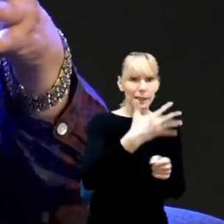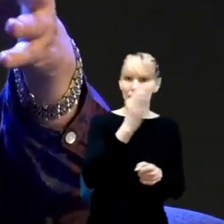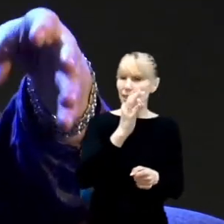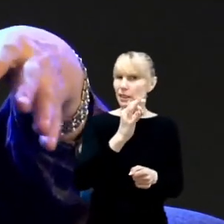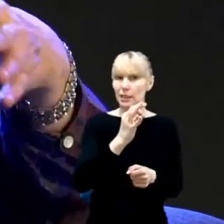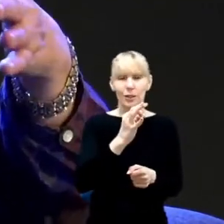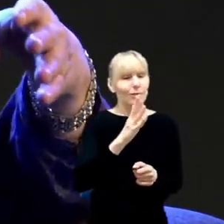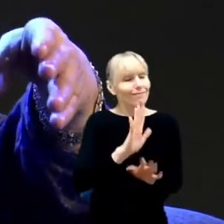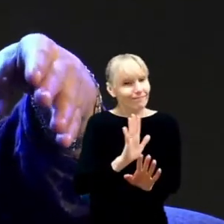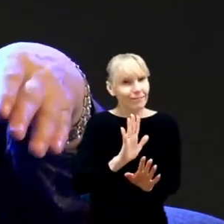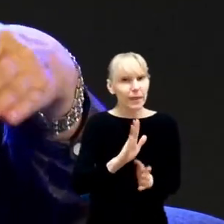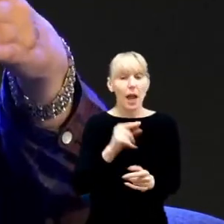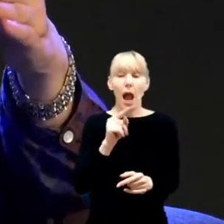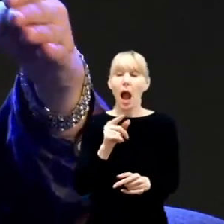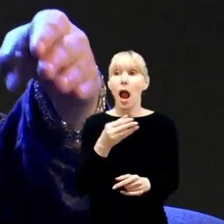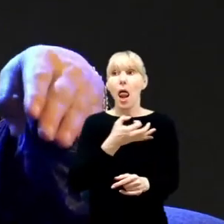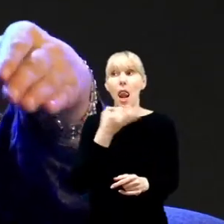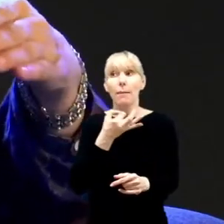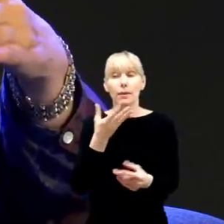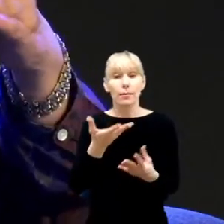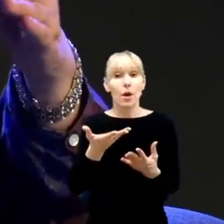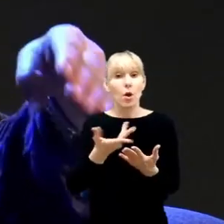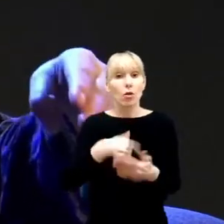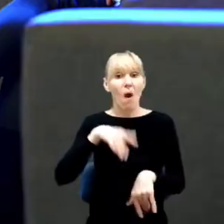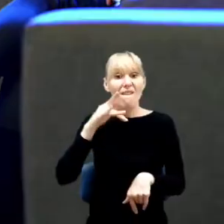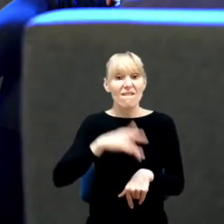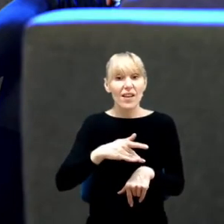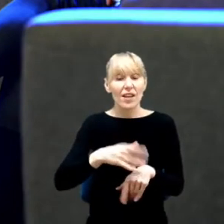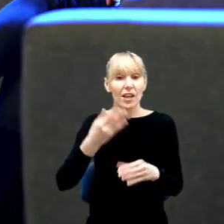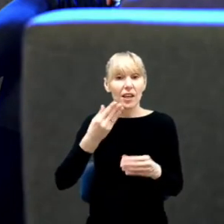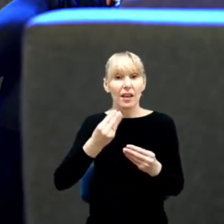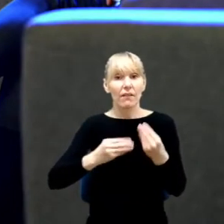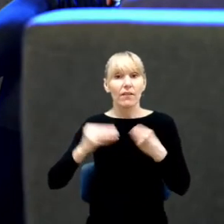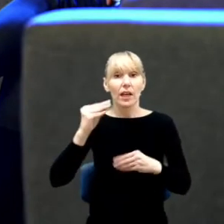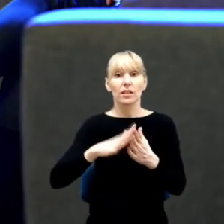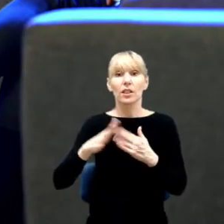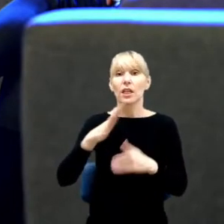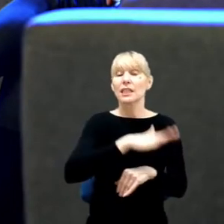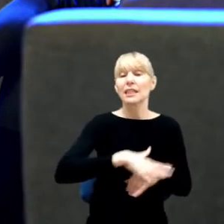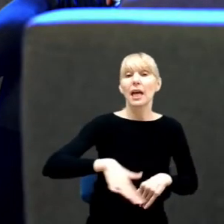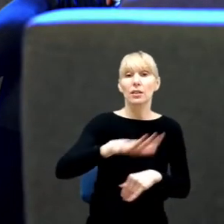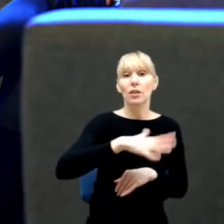udział sektora publicznego, TBSowsko-SIMowskiego,